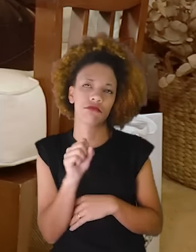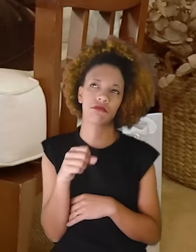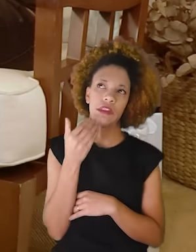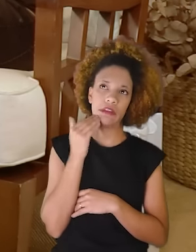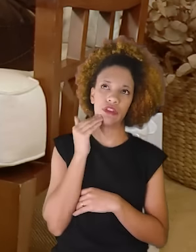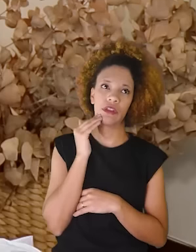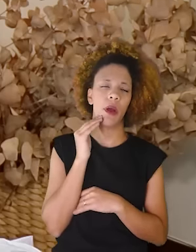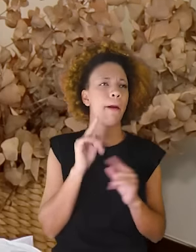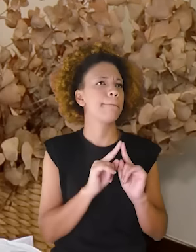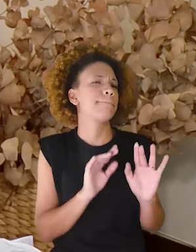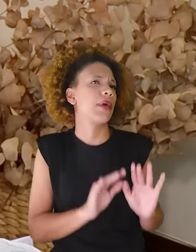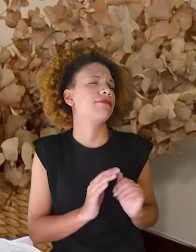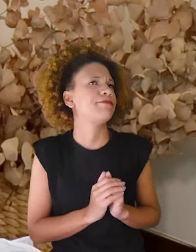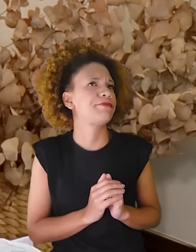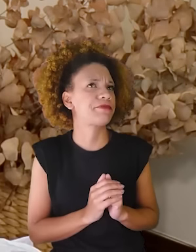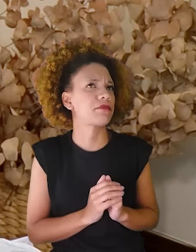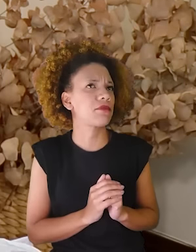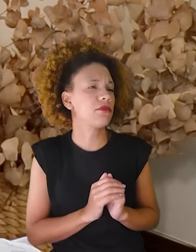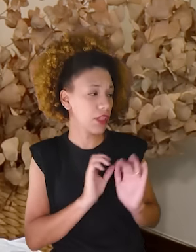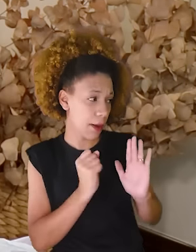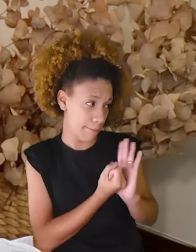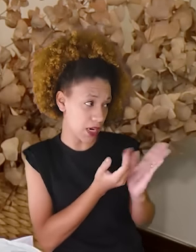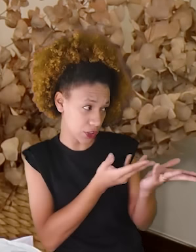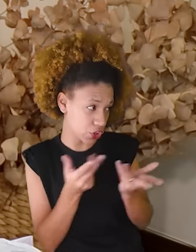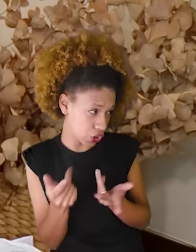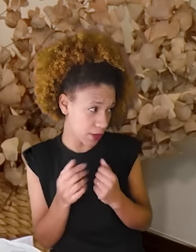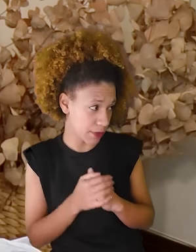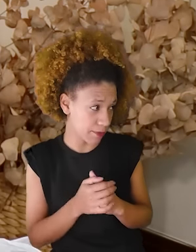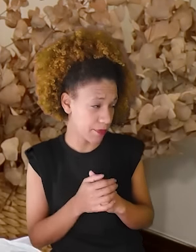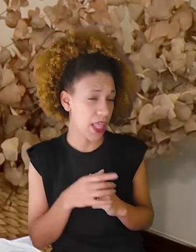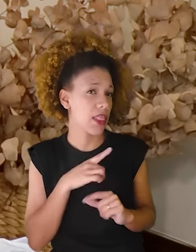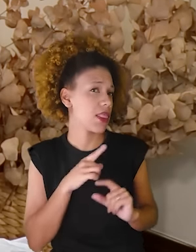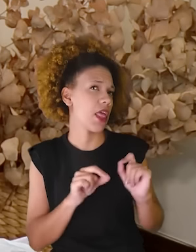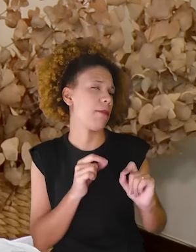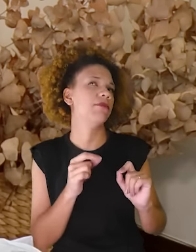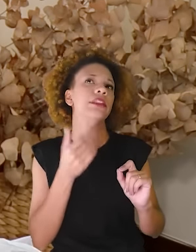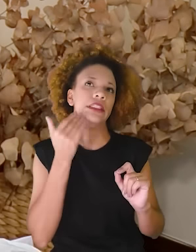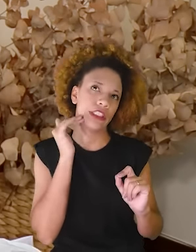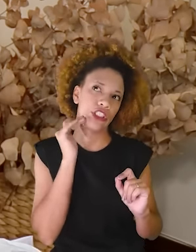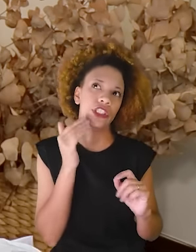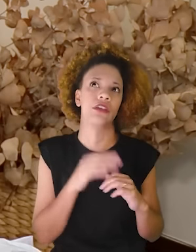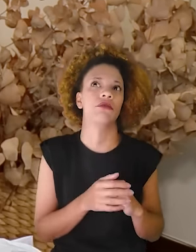mas deixa eu entender muita marca te chama Tu tem uma coisa assim já entendi tá você não faz